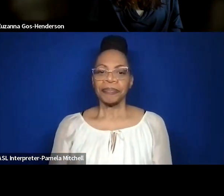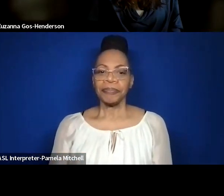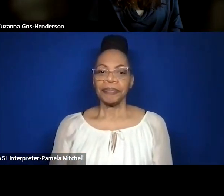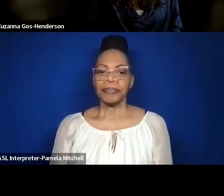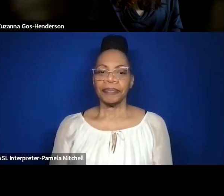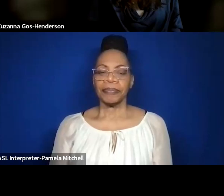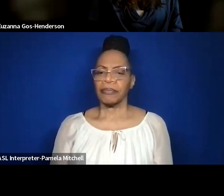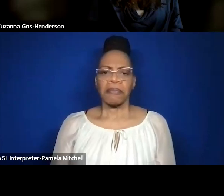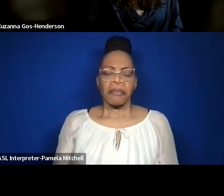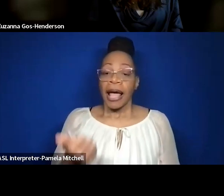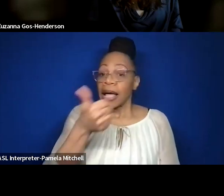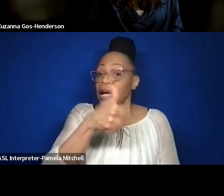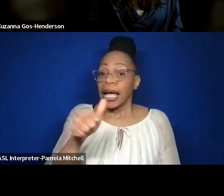¿Alguien tiene algún comentario sobre eso también?